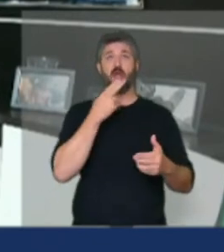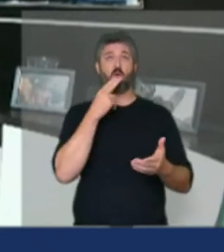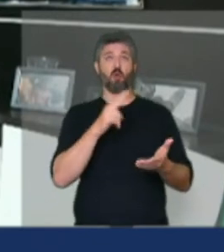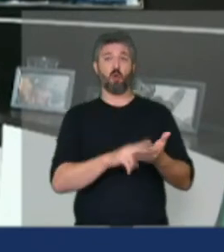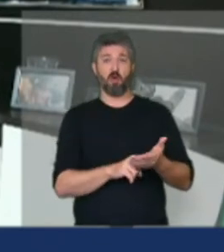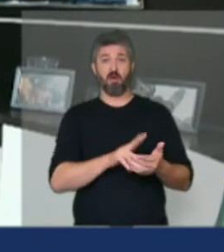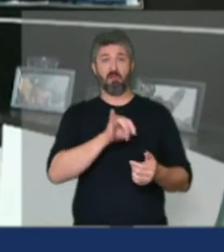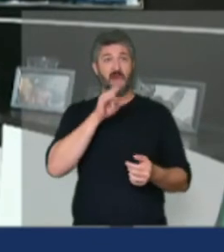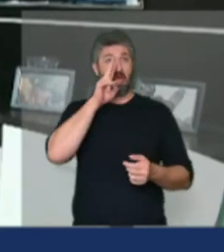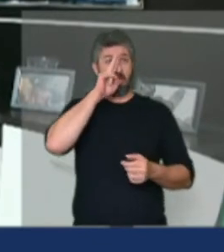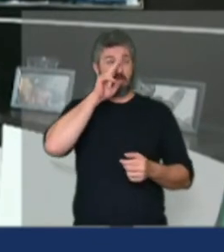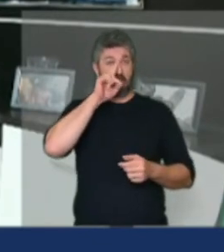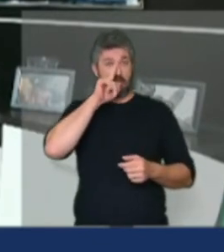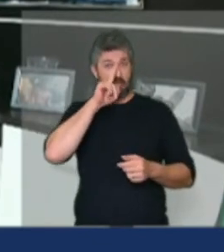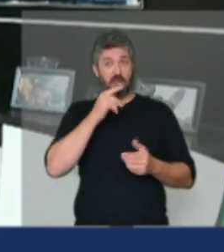RISCO DE PERDER SEUS EMPREGOS, TAMBÉM É MUITO IMPORTANTE